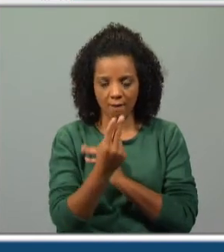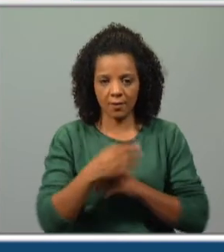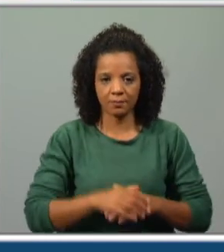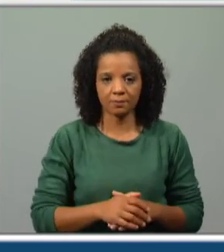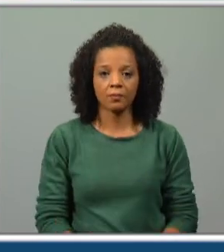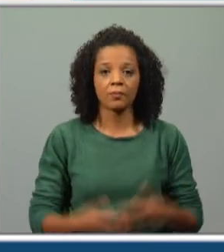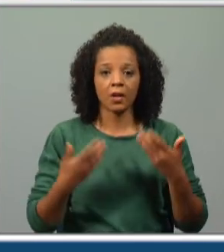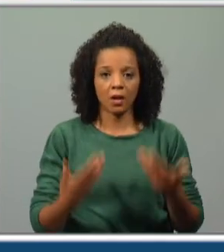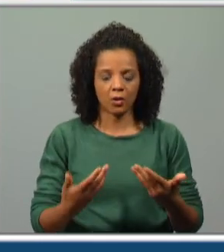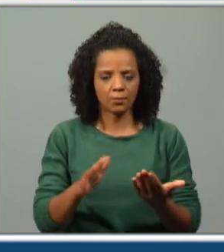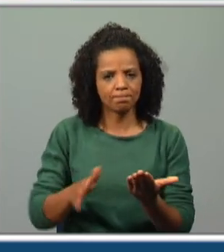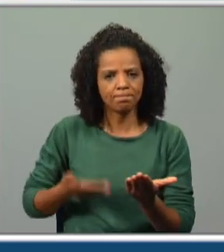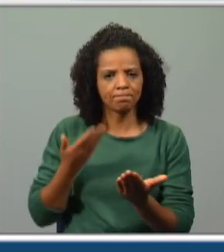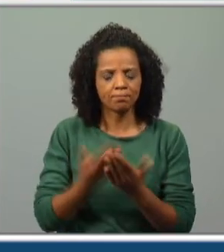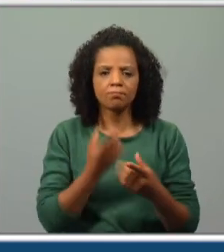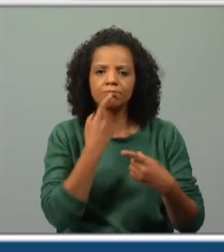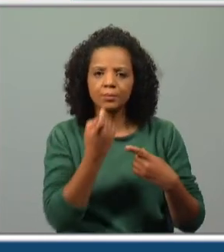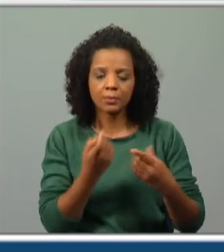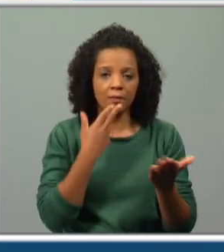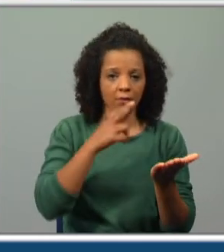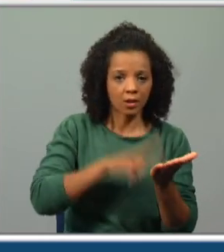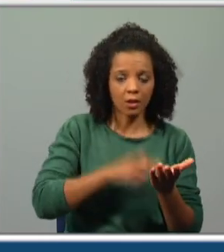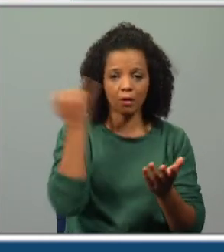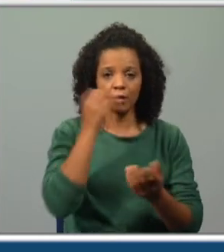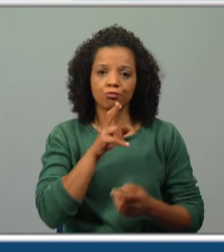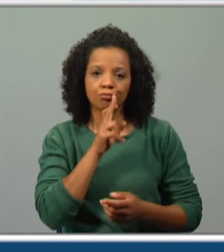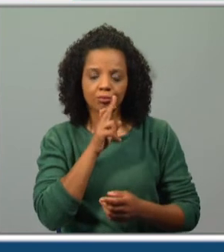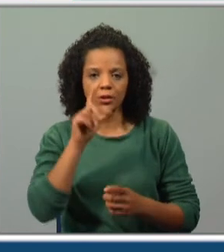propõe-te um questionário de verdadeiro ou falso para responder E corrigirmos as 給你一個真正的問卷或錯誤回答並且我們更正